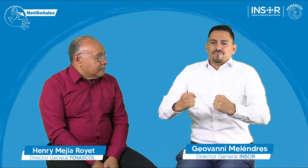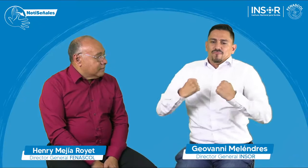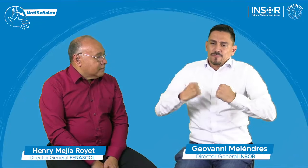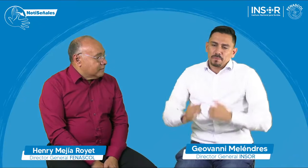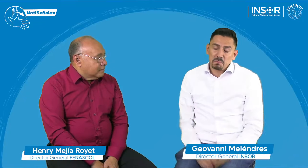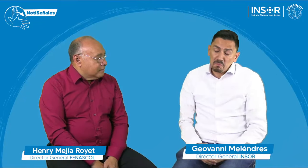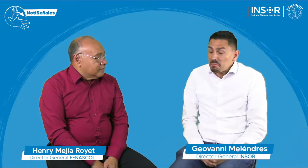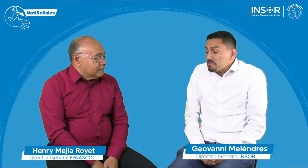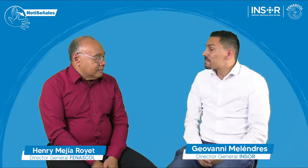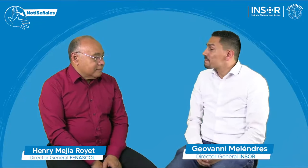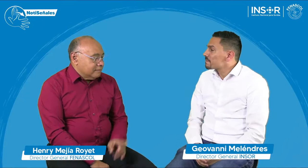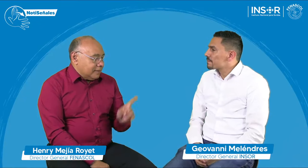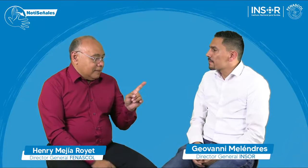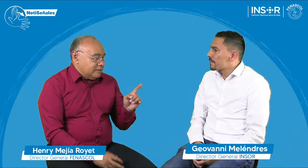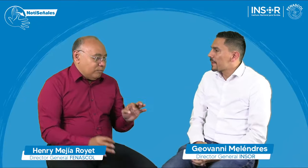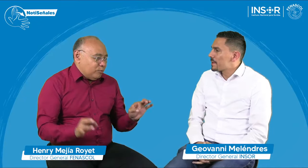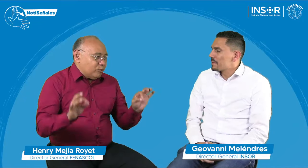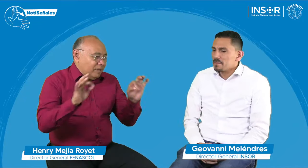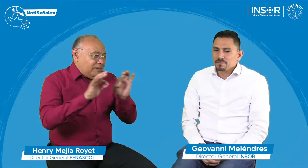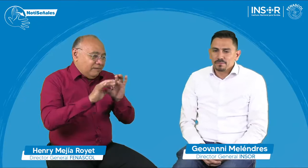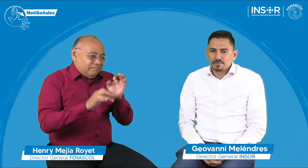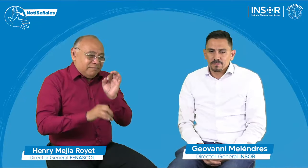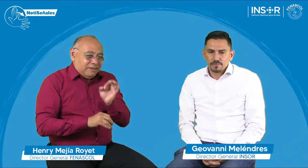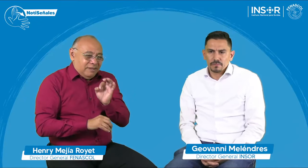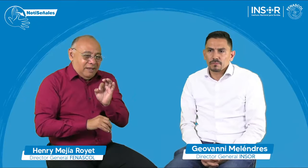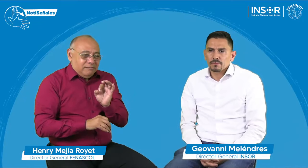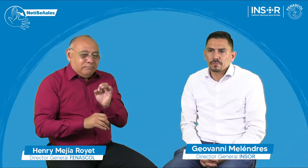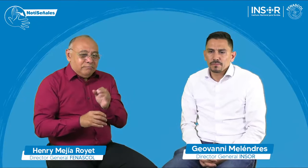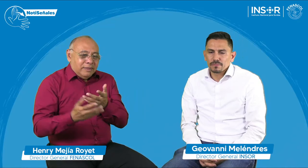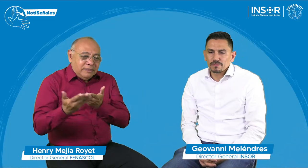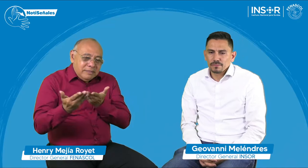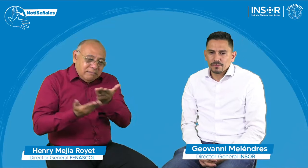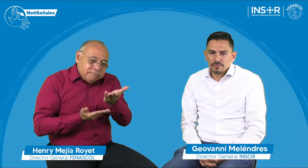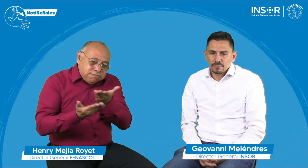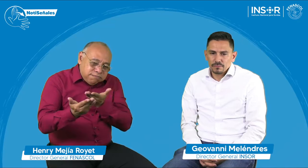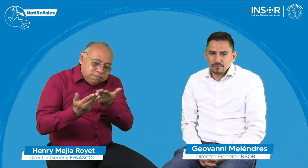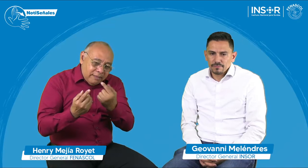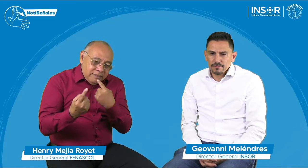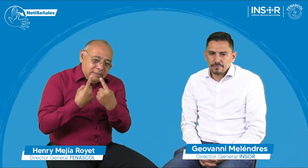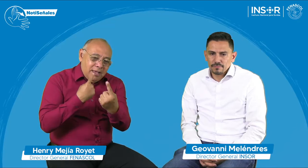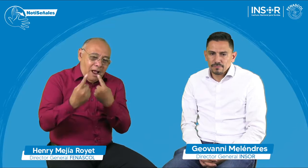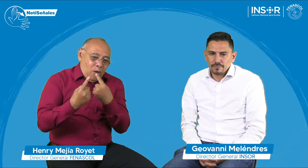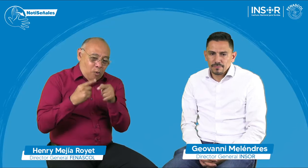iguales, ¿No? Hay que dialogar, hay que conversar y